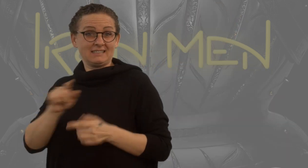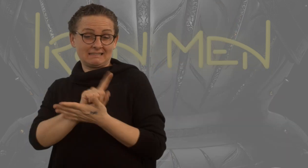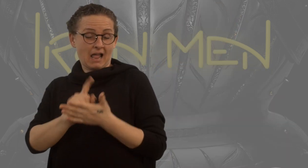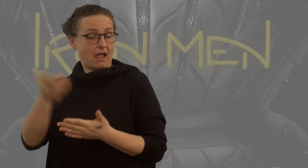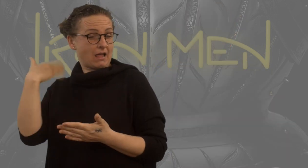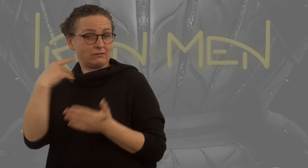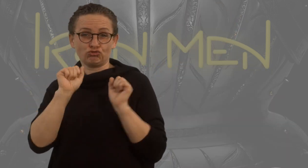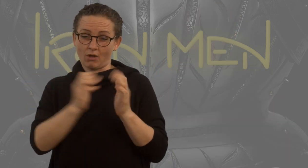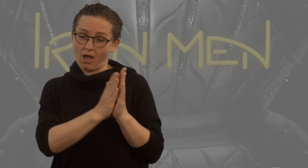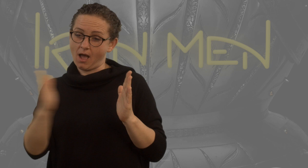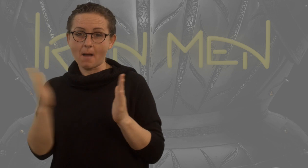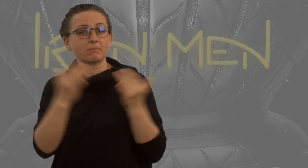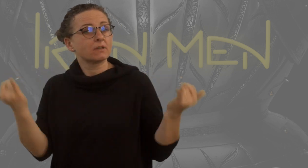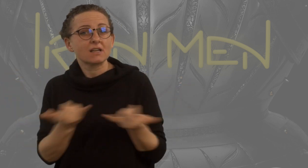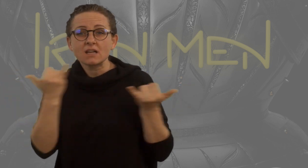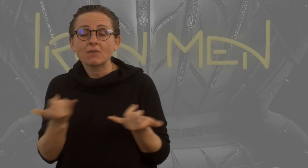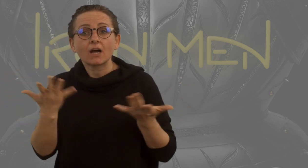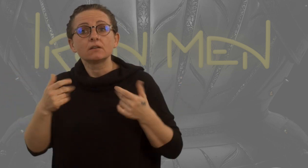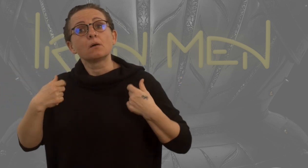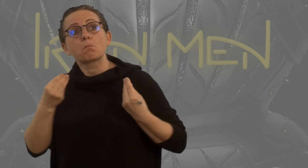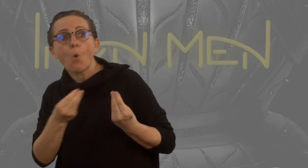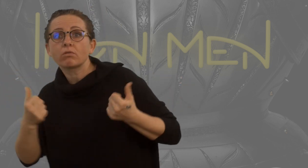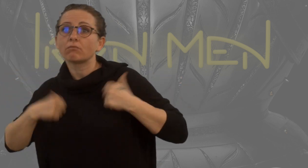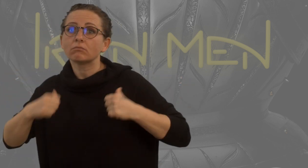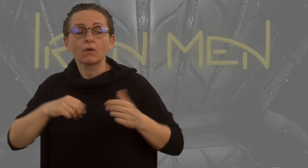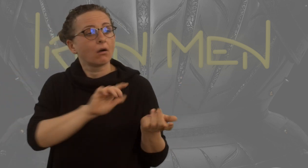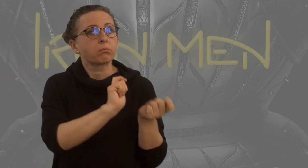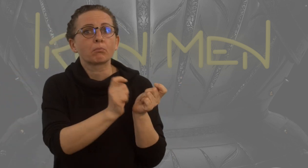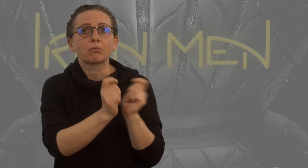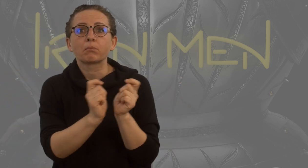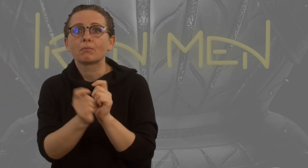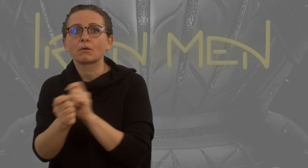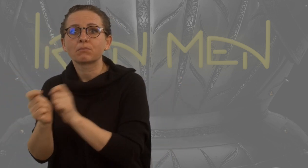Kleidungsstücke veränderten ihr Aussehen je nach Mode.